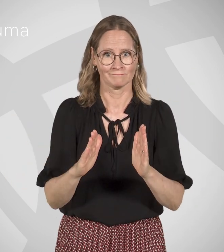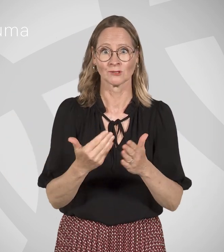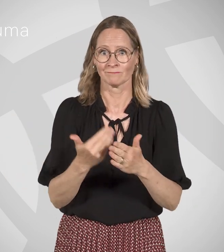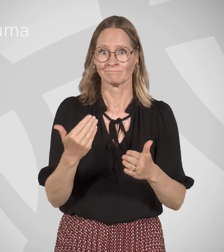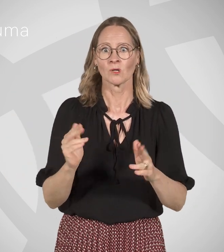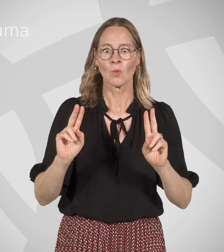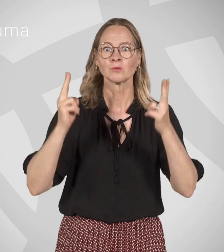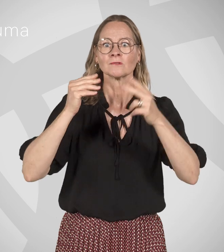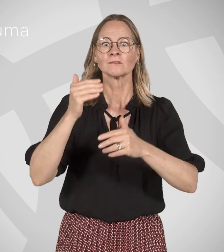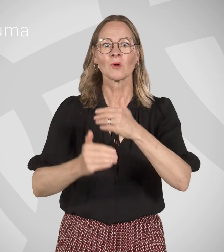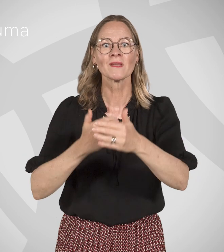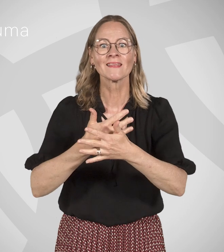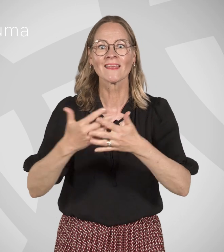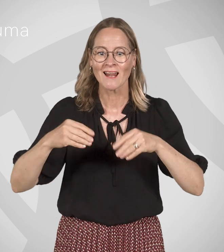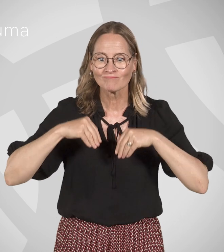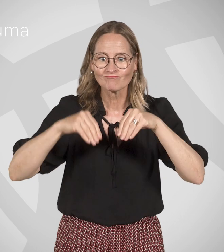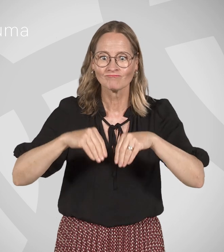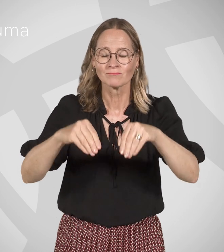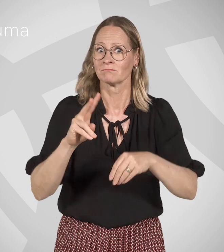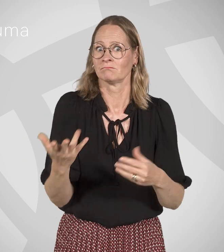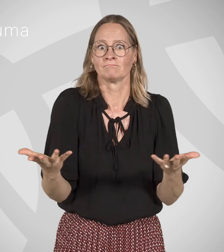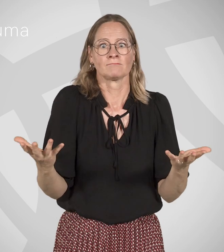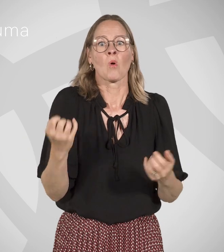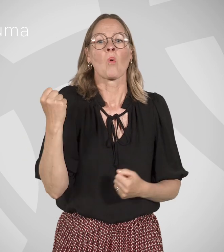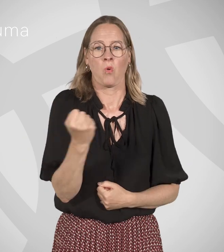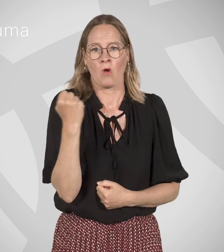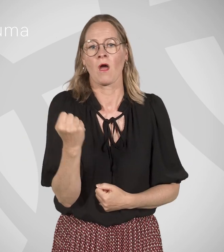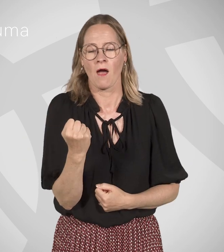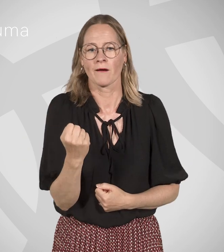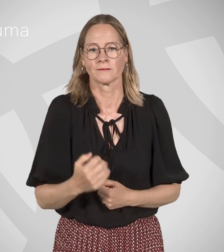ja kielen siirtyminen uusille sukupolville on siksi uhattuna.